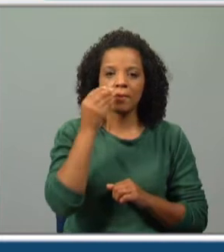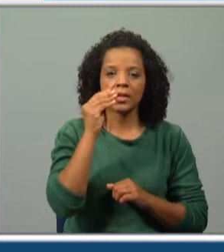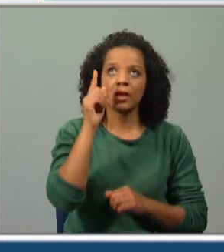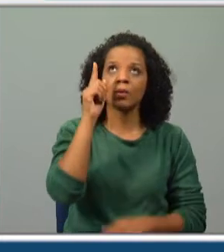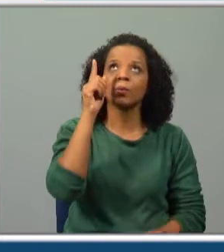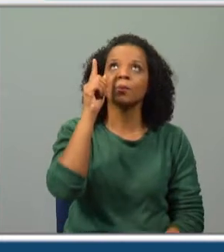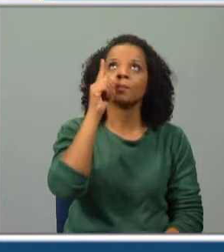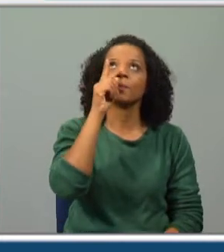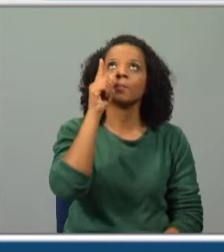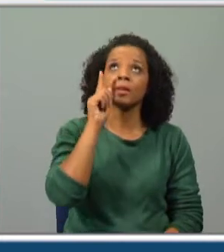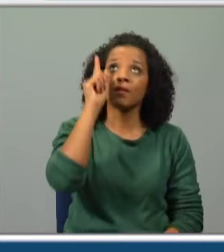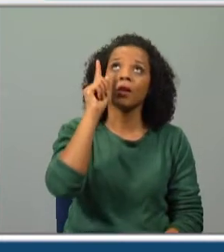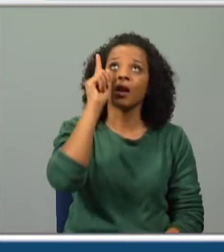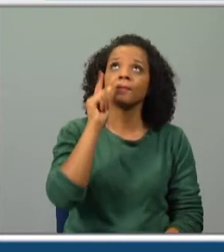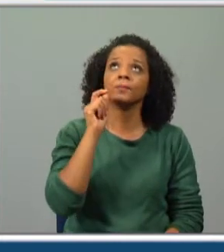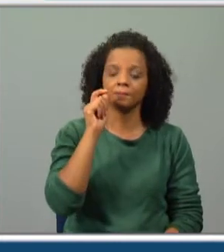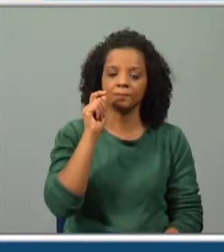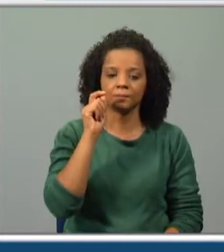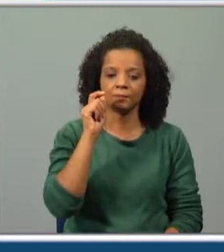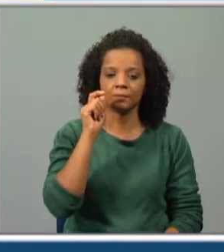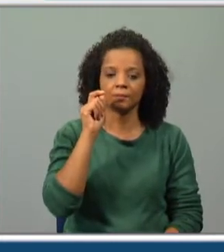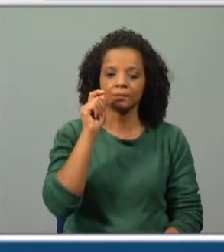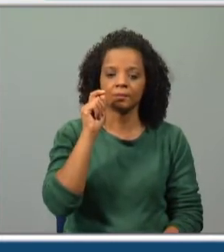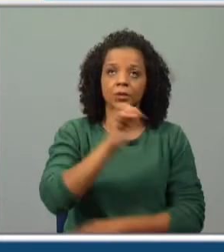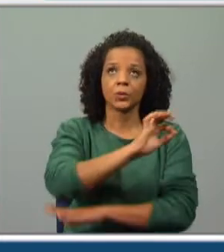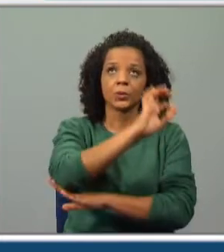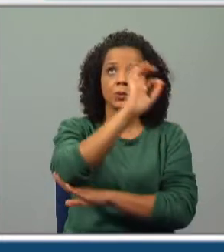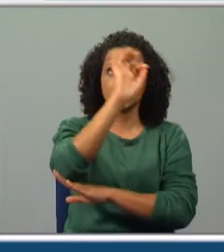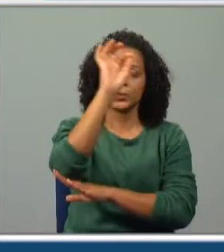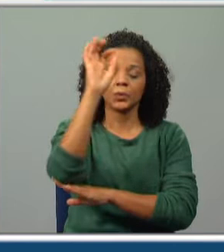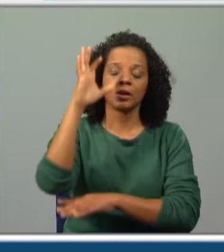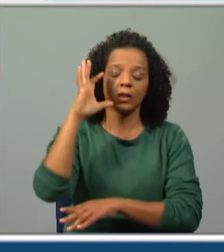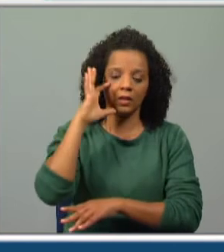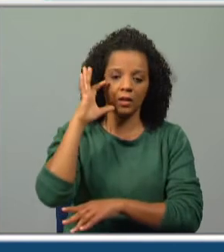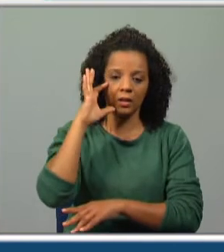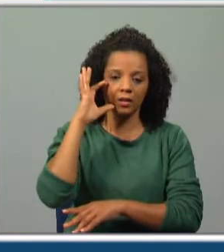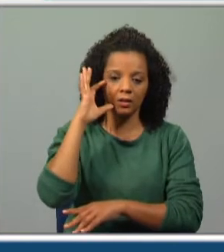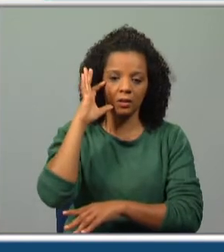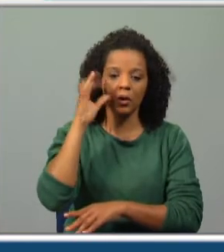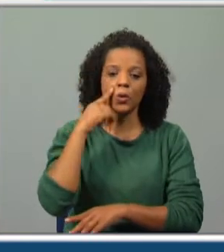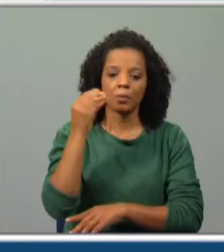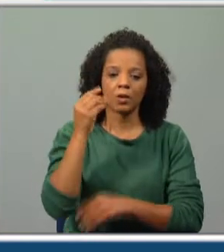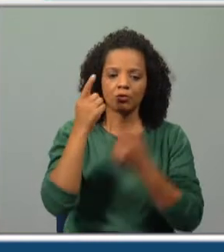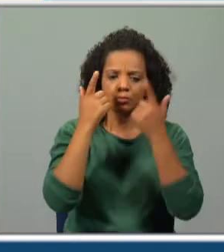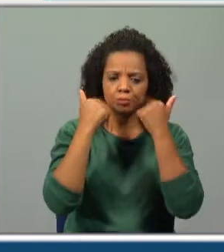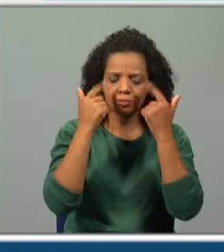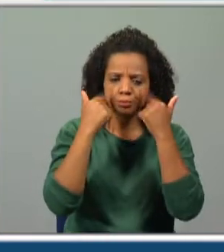estava lá e já o solo ser guia e era tarde e o seu menino chorava de certo e 在那裡，土壤已經是一個嚮導，它是遲到了，她的男孩肯定在哭